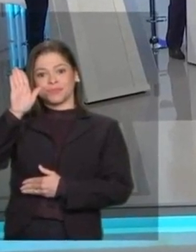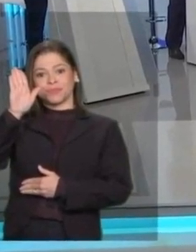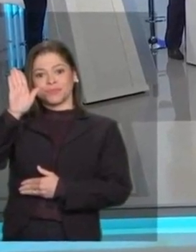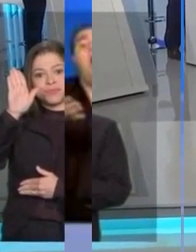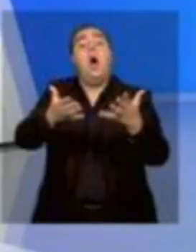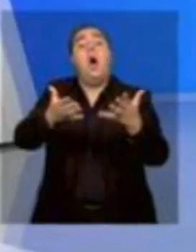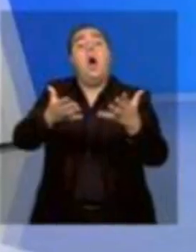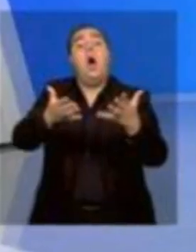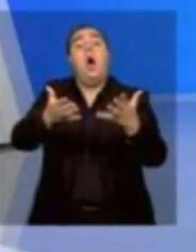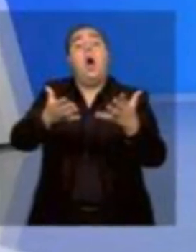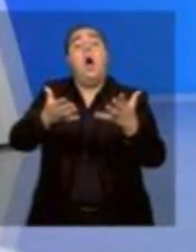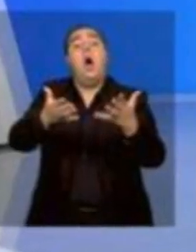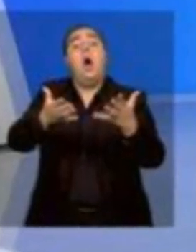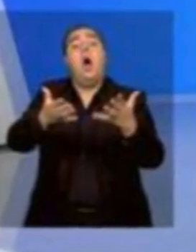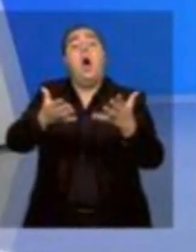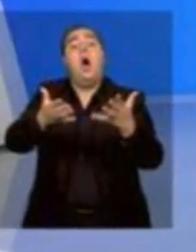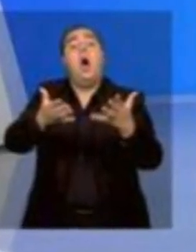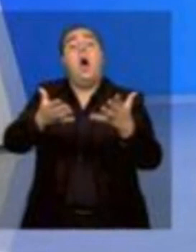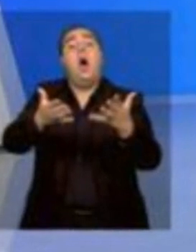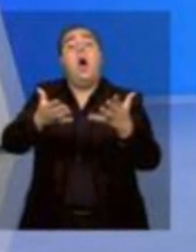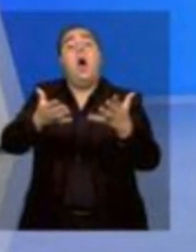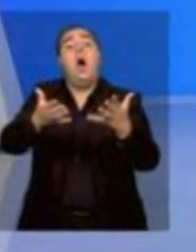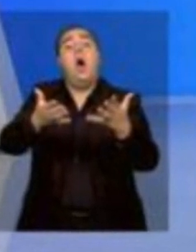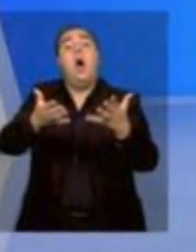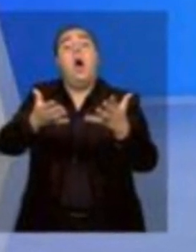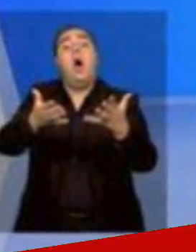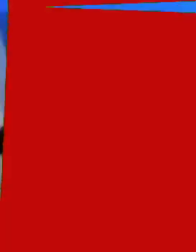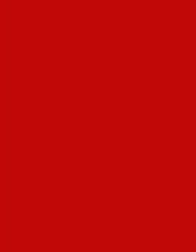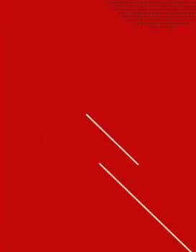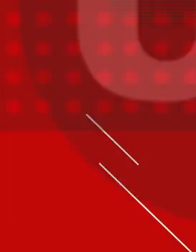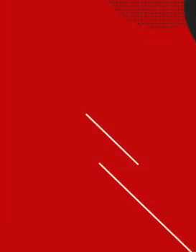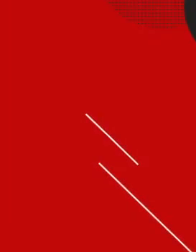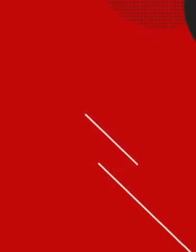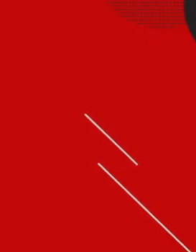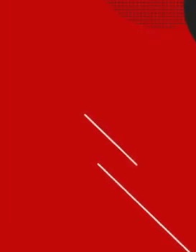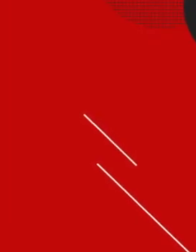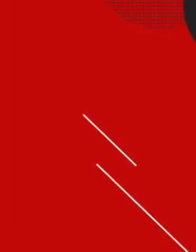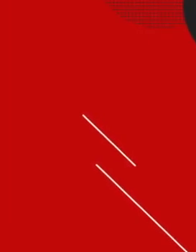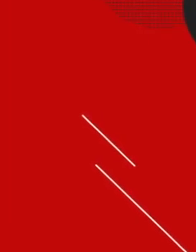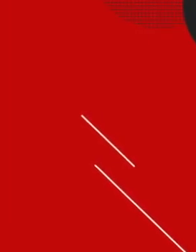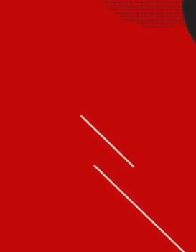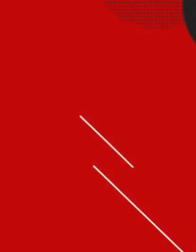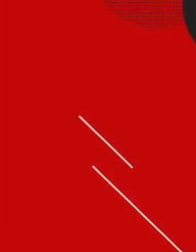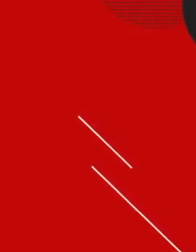quinta-feira (27). Assista agora em Últimas Notícias